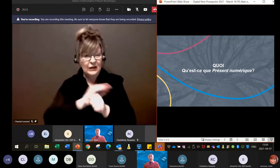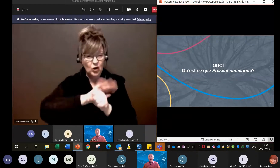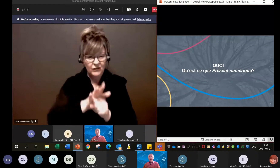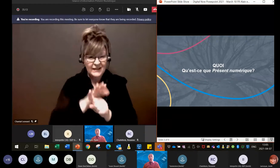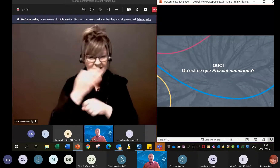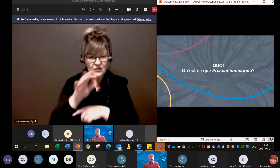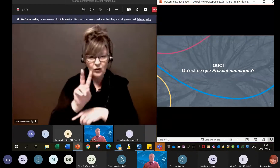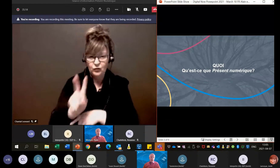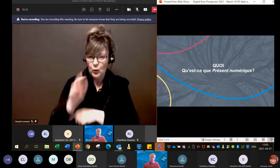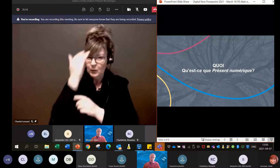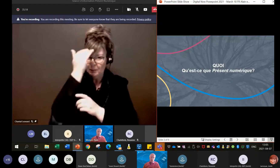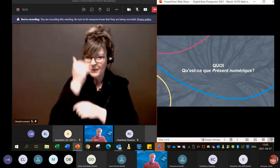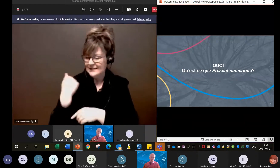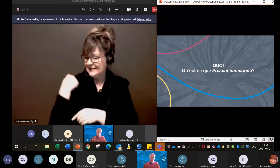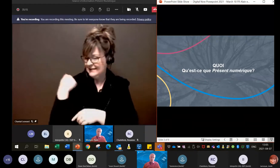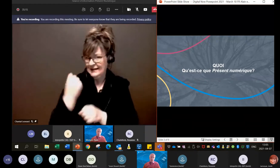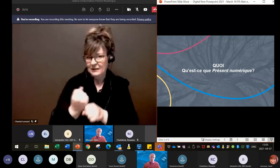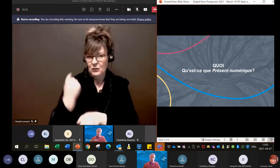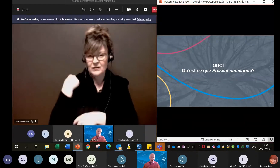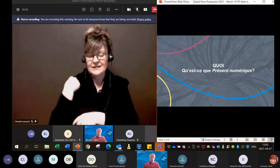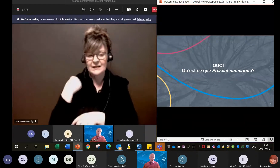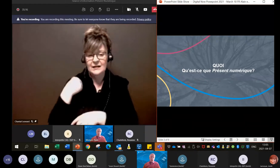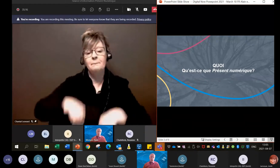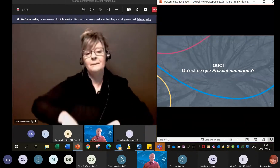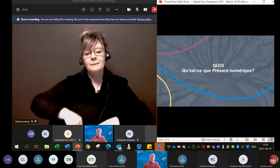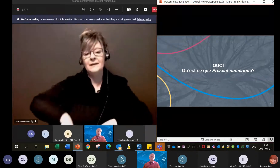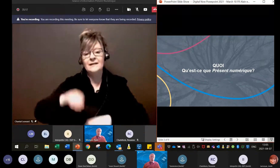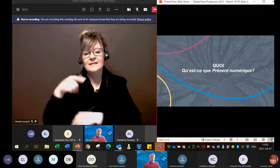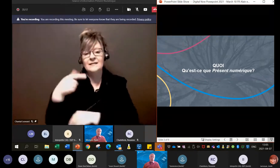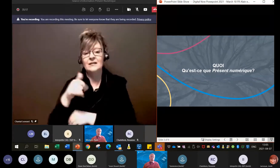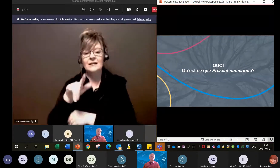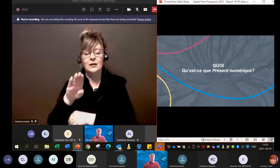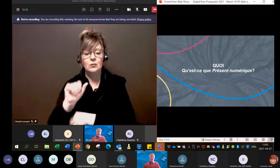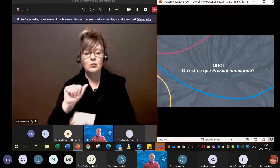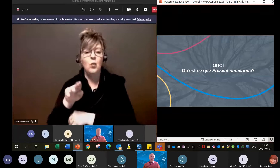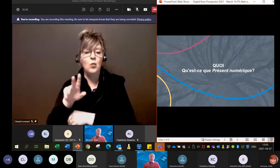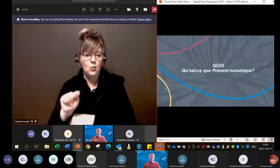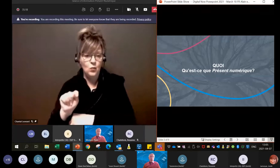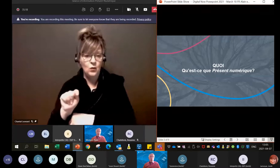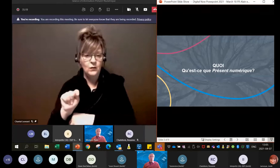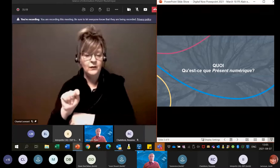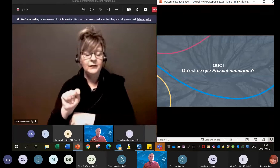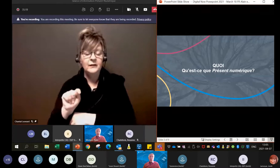mars dernier par le ministre Guilbeault.